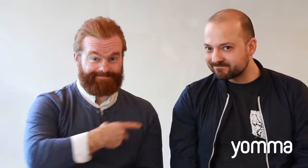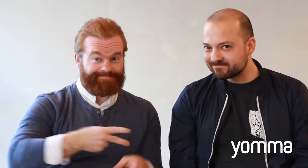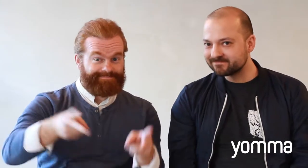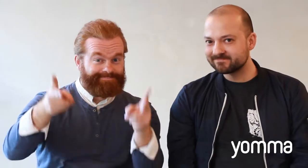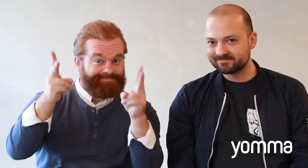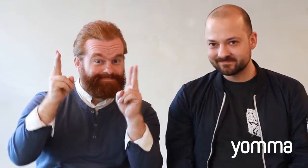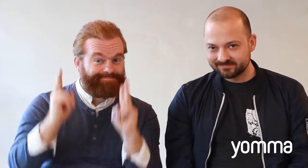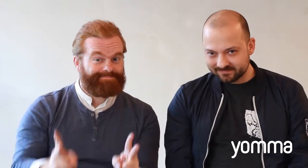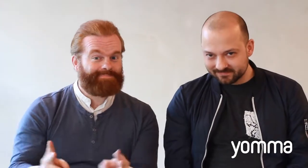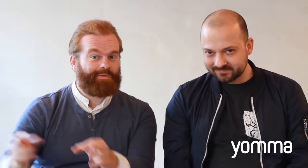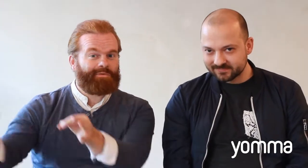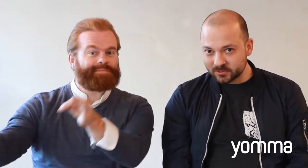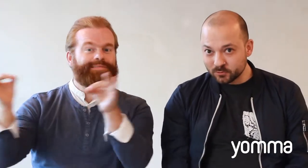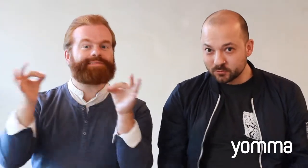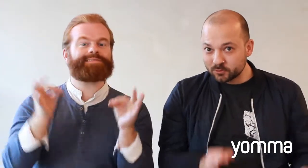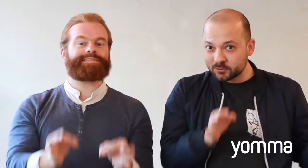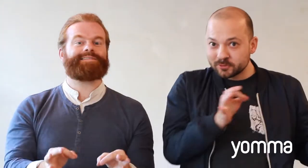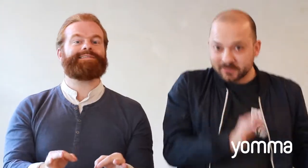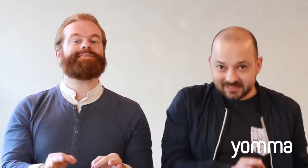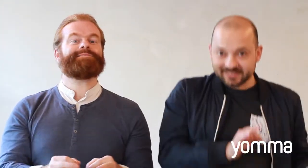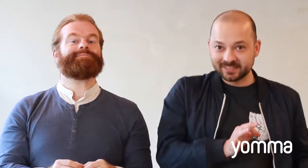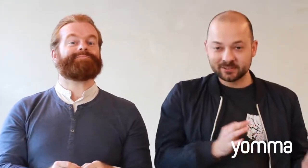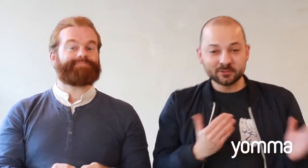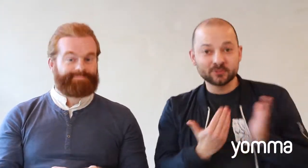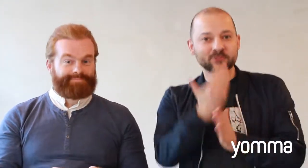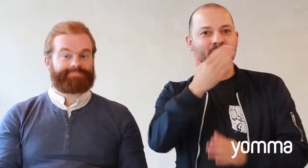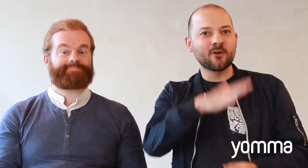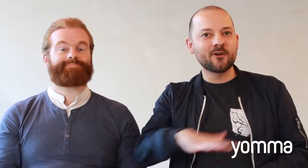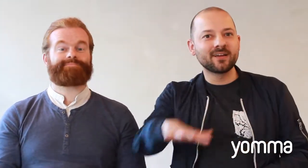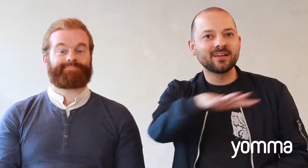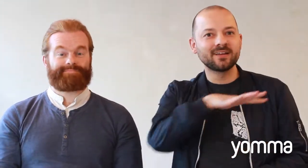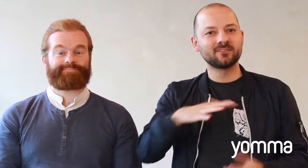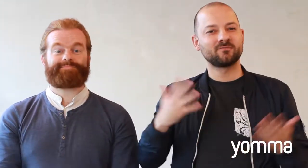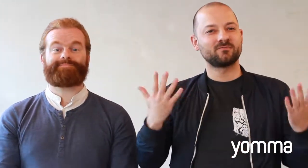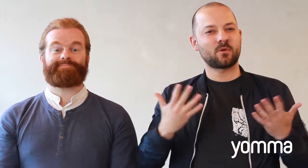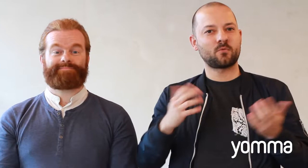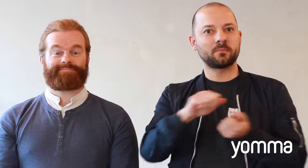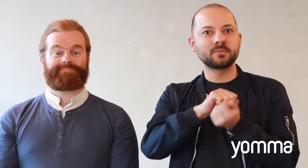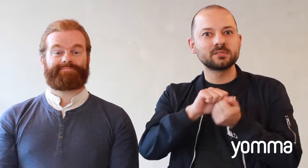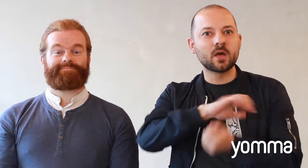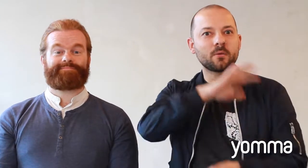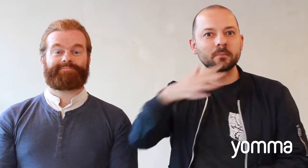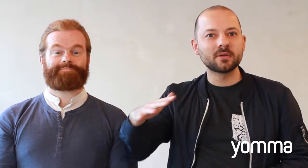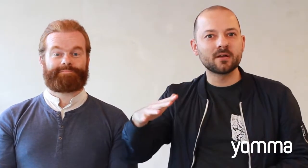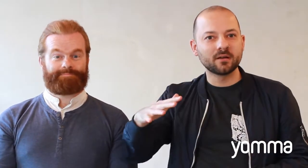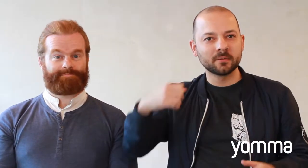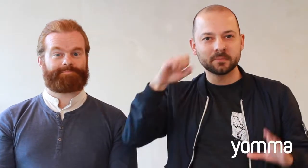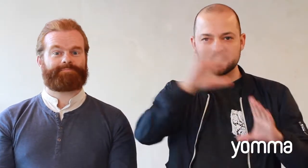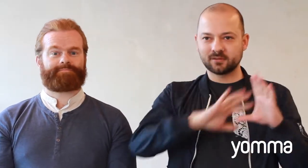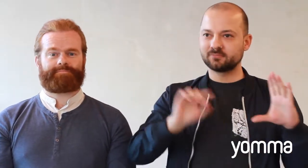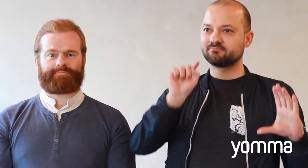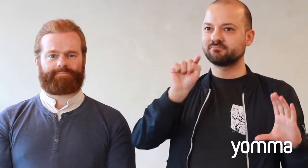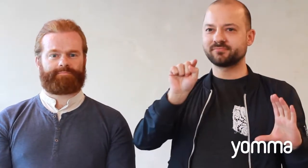Wir sind wirklich umgezogen! Zu neuen Räumlichkeiten in Prenzlauer Berg.